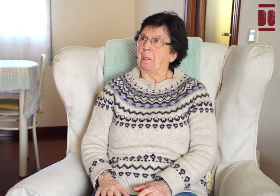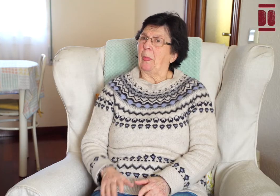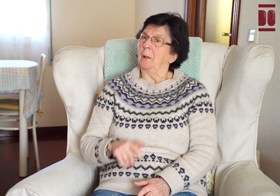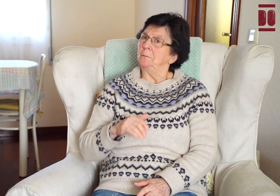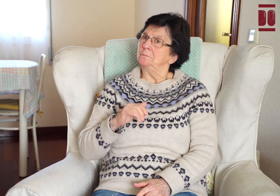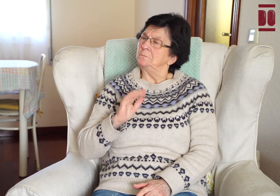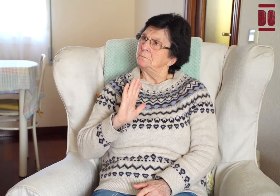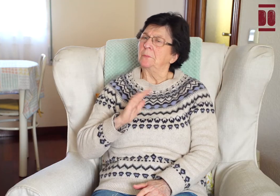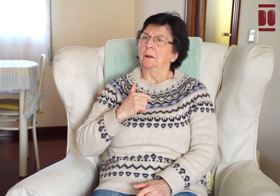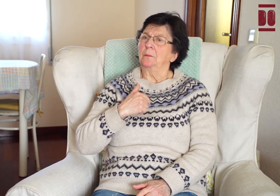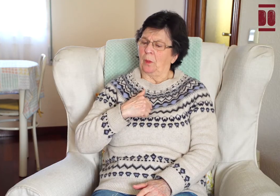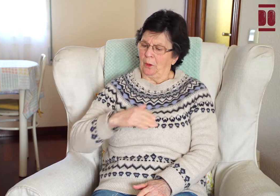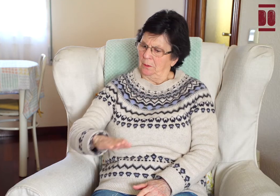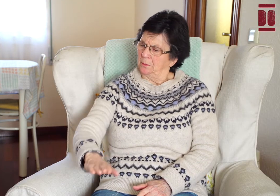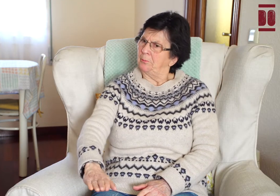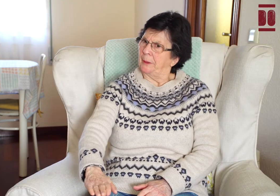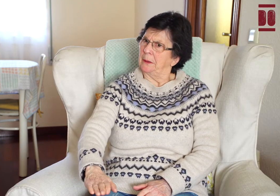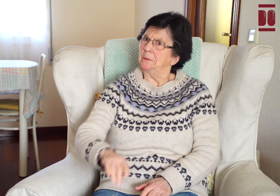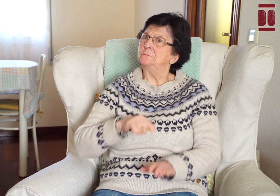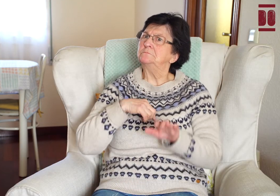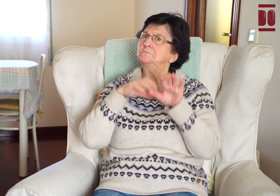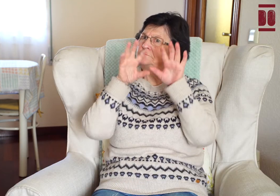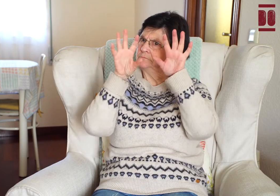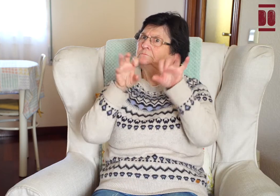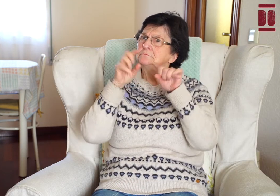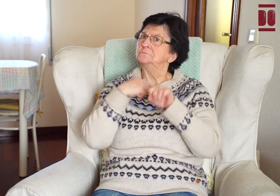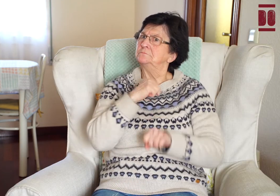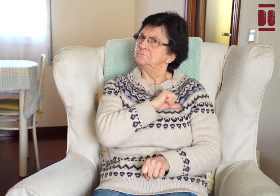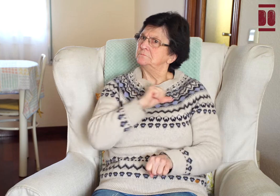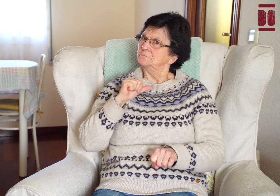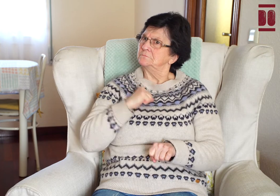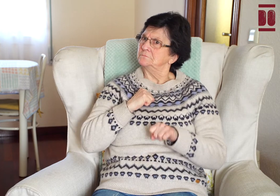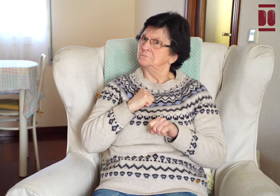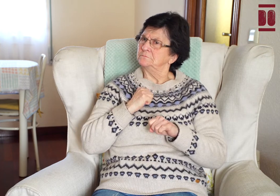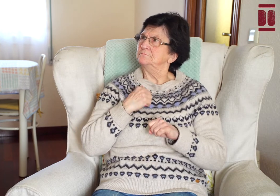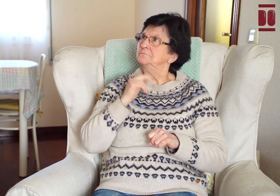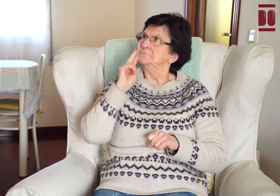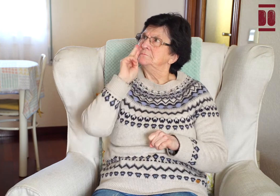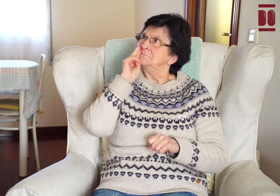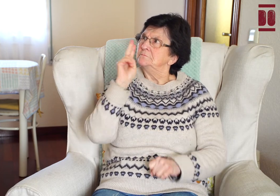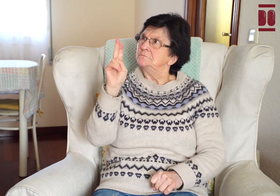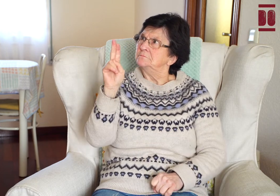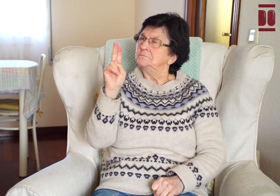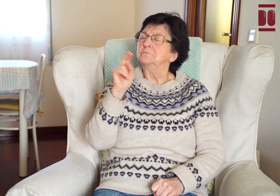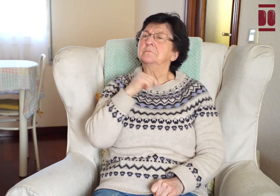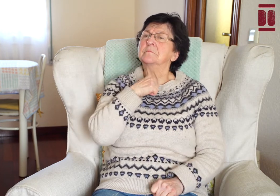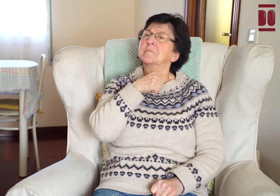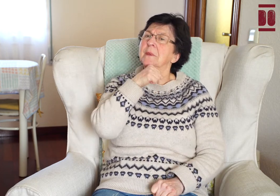Pero de pequeña aprendí a comunicarme de forma independiente por observación.